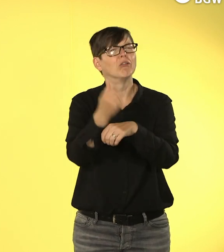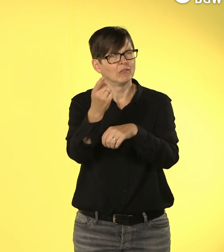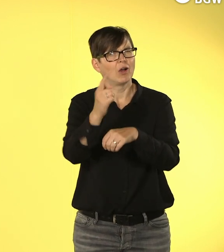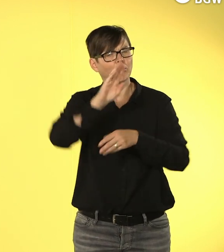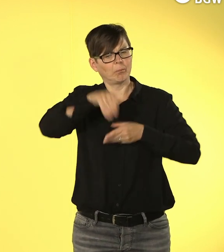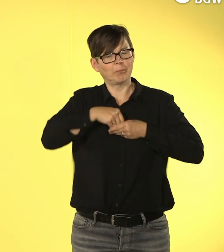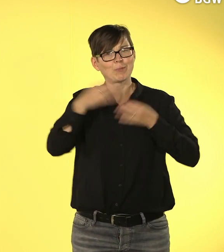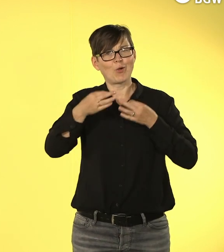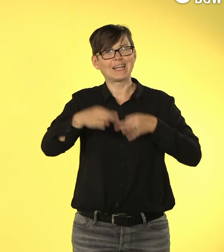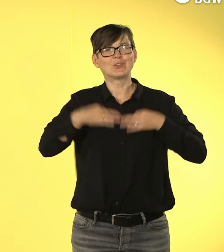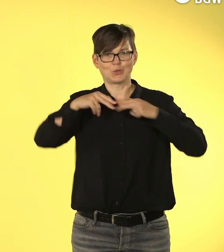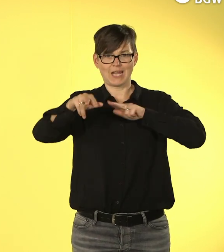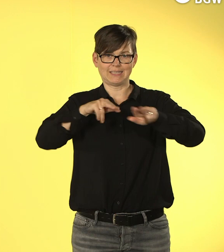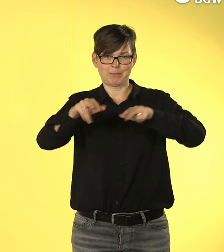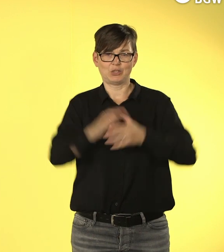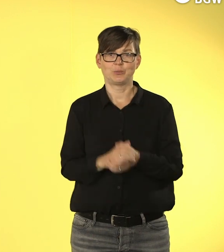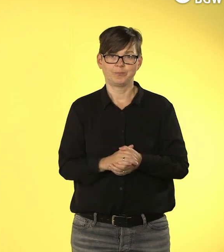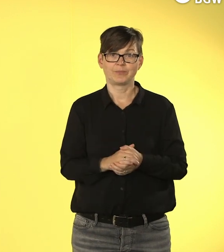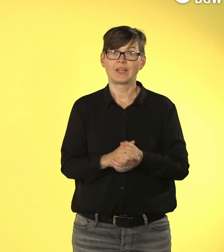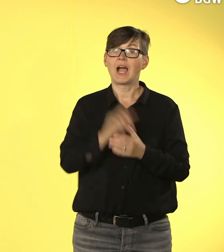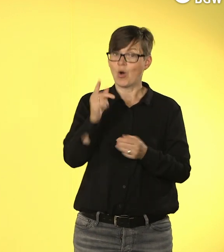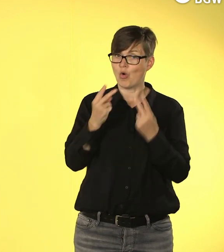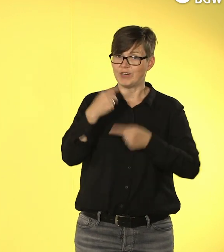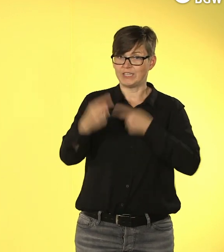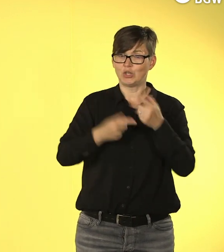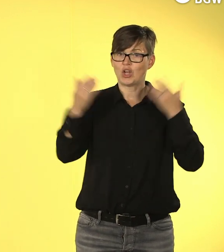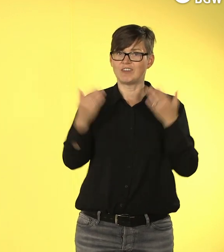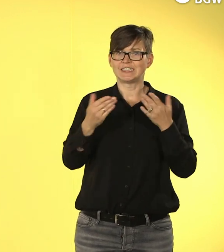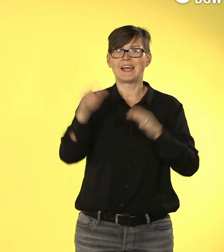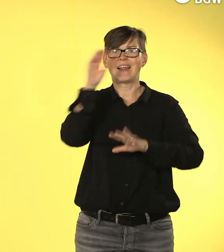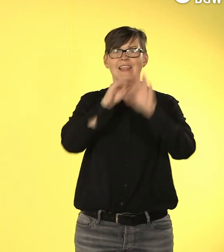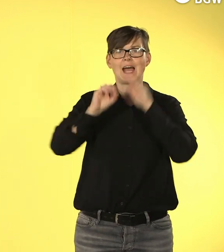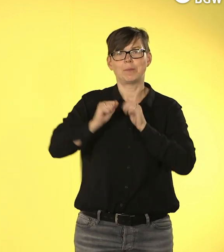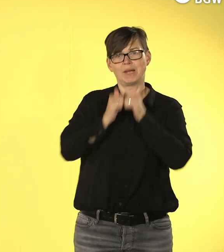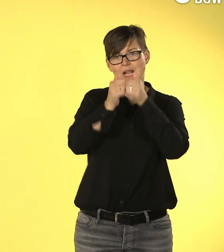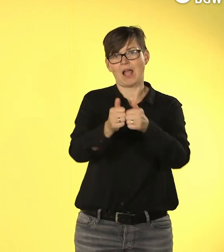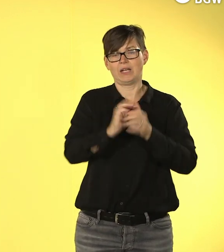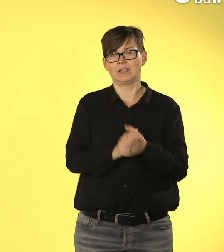Lernbegleiter - ein sehr wichtiger Punkt in Einrichtungen, Werkstätten.